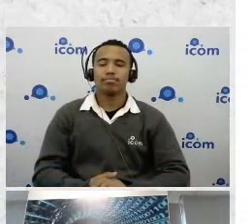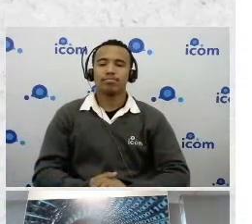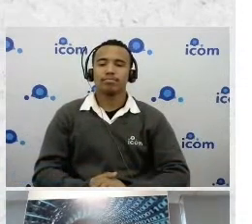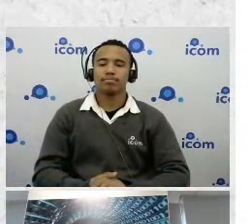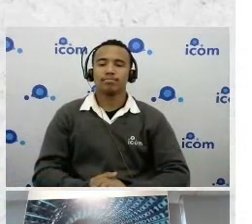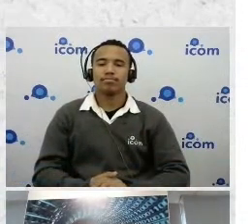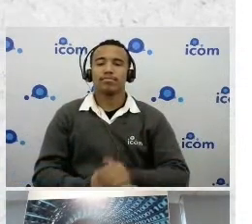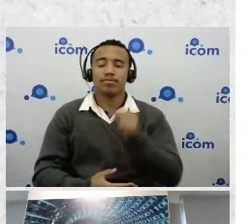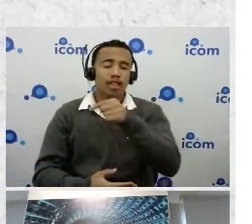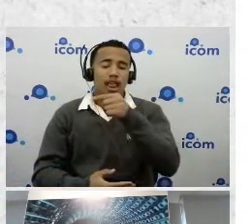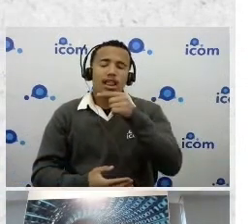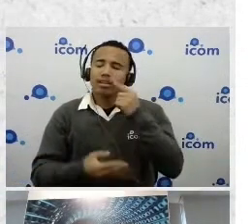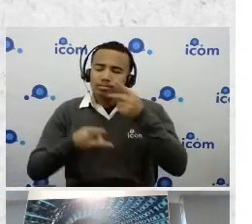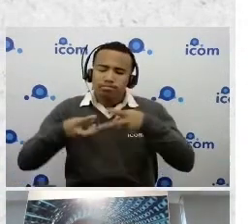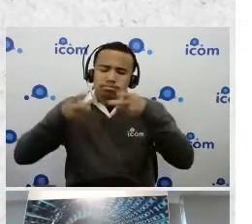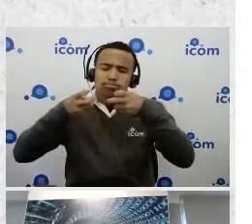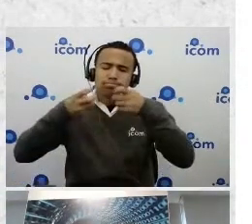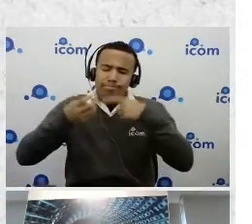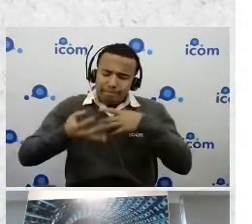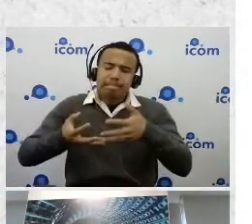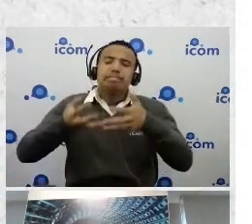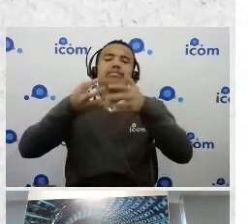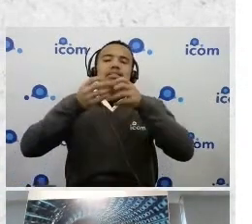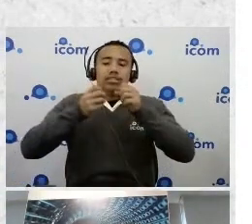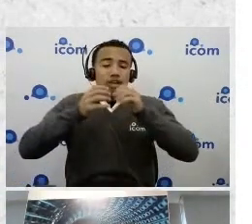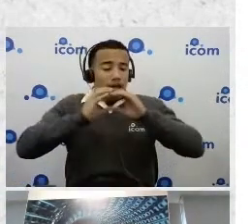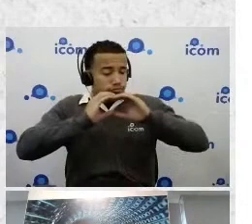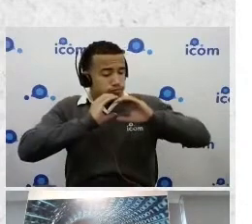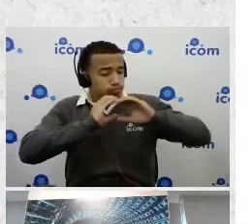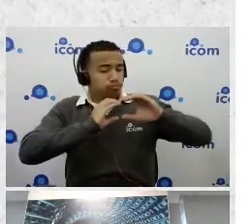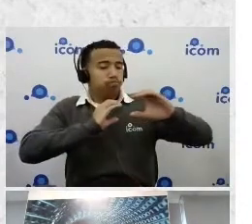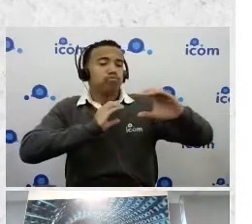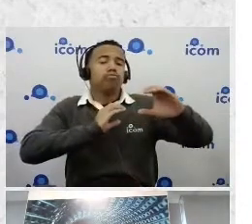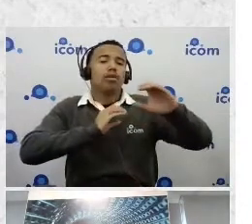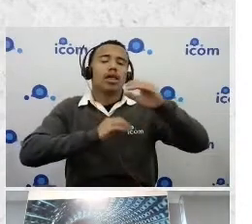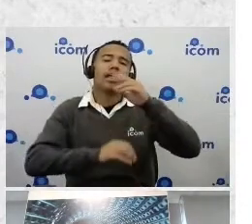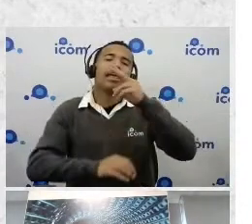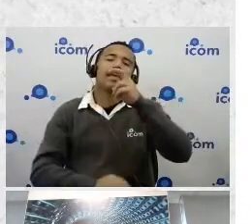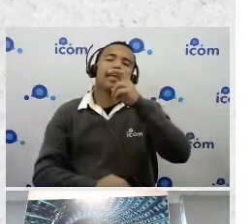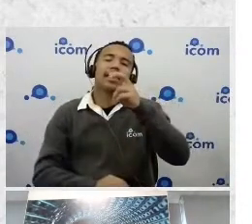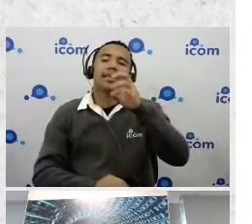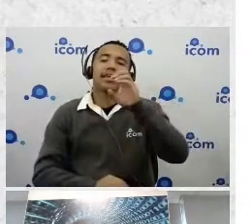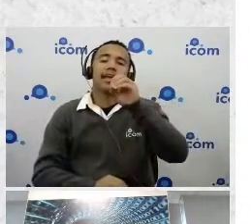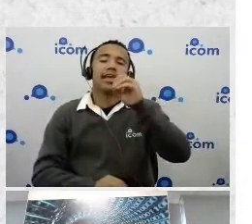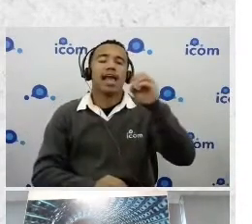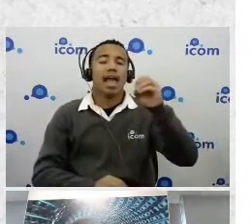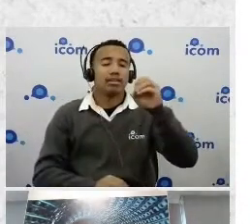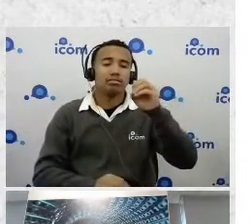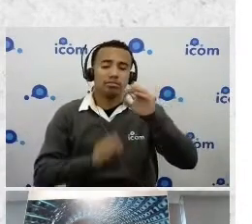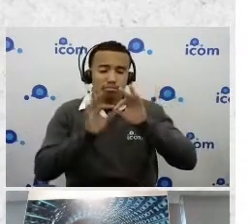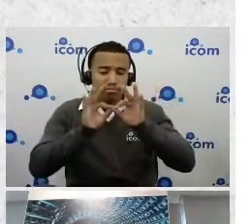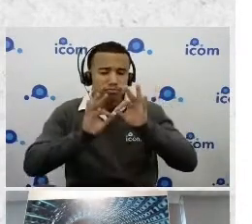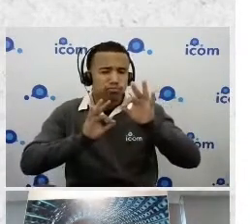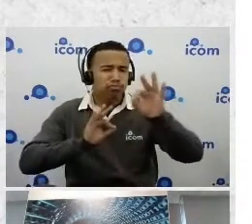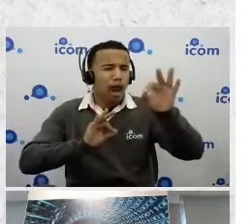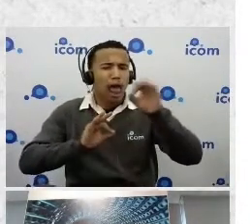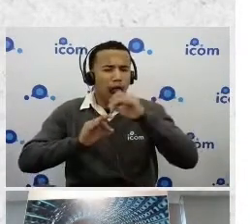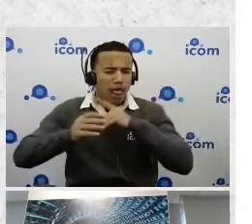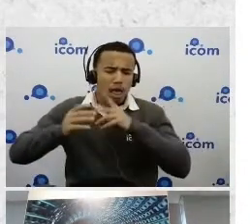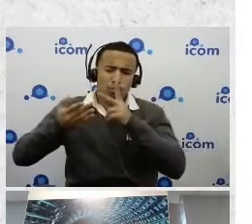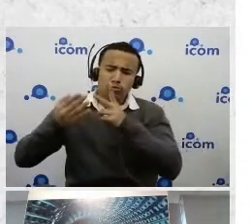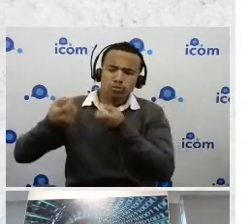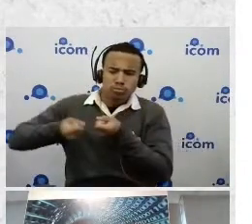529 km pelo Minério Duto, iniciando pela Estação de Bombeamentos 1,